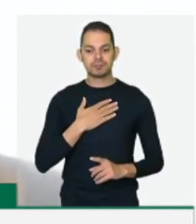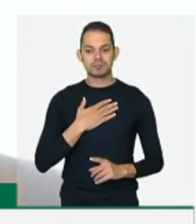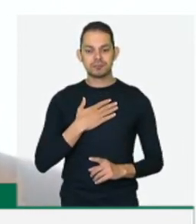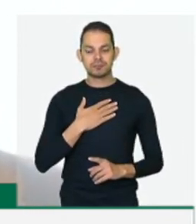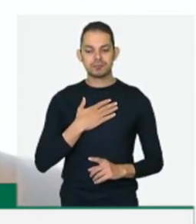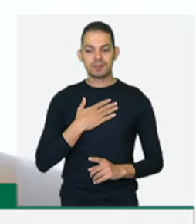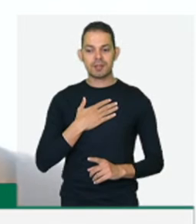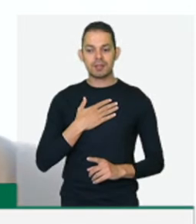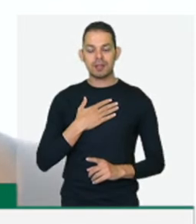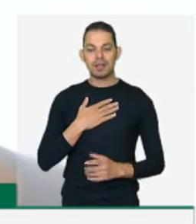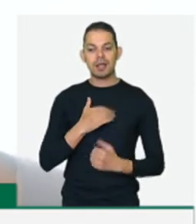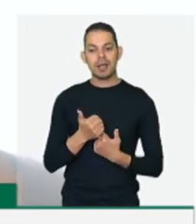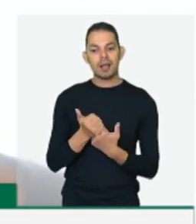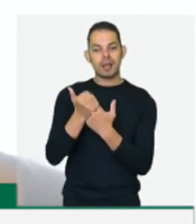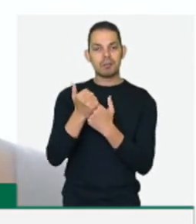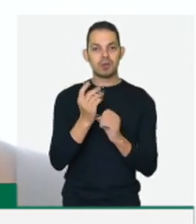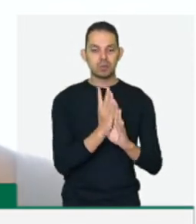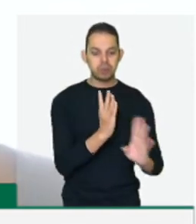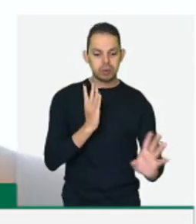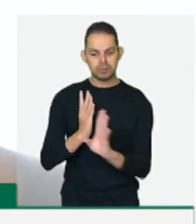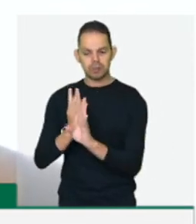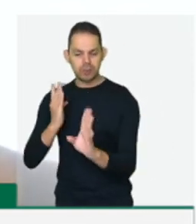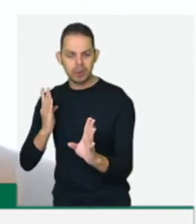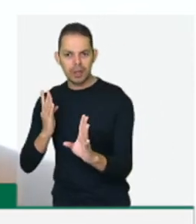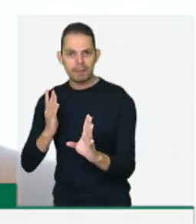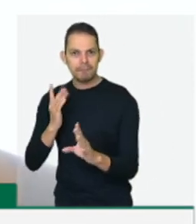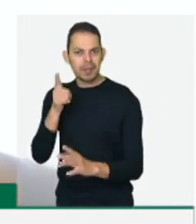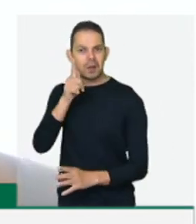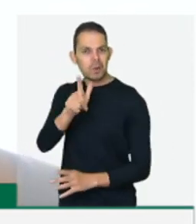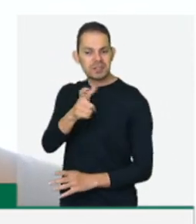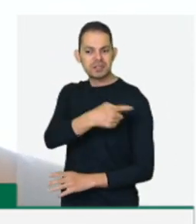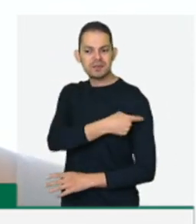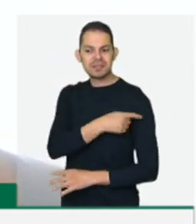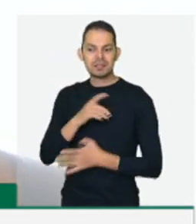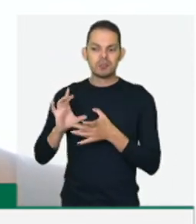ESTÁ NESSE MOMENTO, NO NOSSO PONTO DE VISTA CONSOLIDADO UMA FILA DUPLA PARA ACESSO A